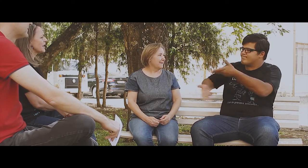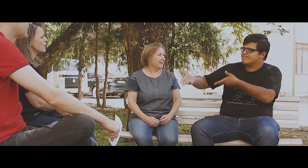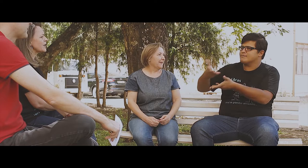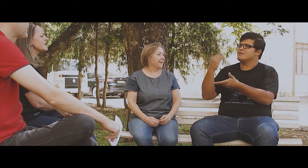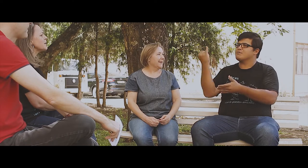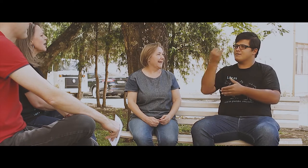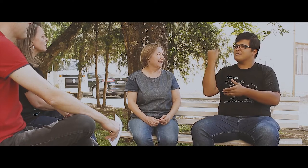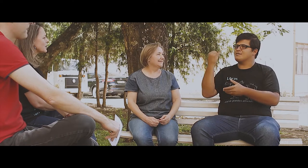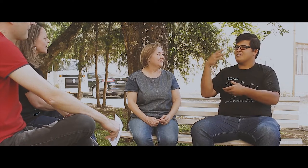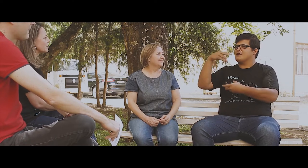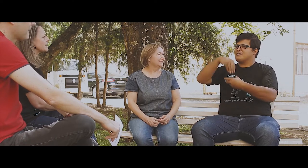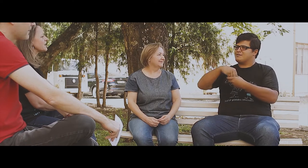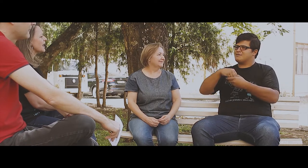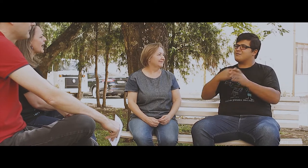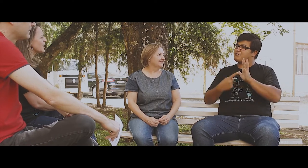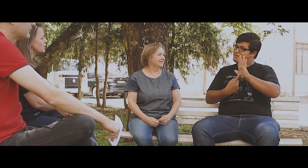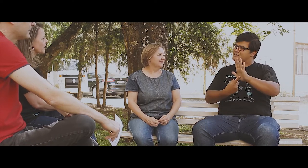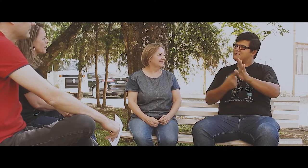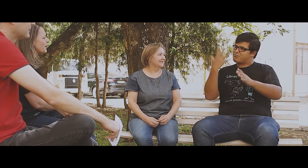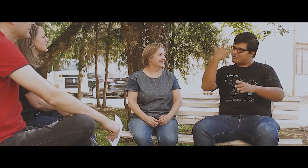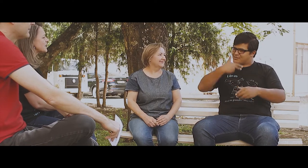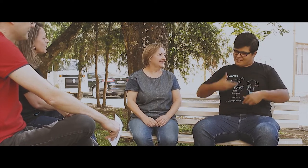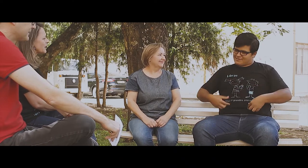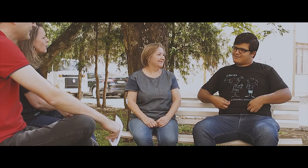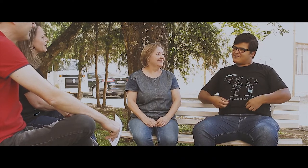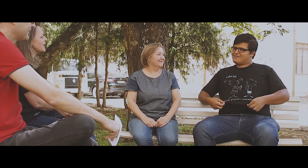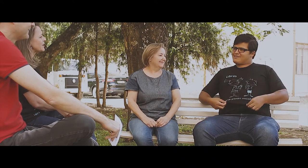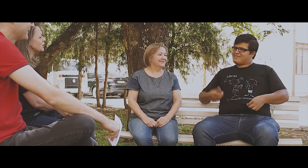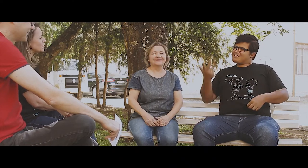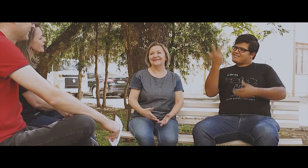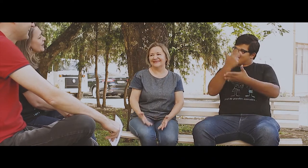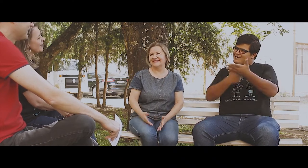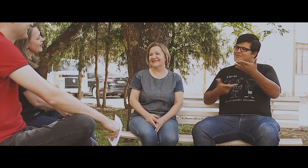conhecimento da Língua de Sinais, para que participem da comunidade surda e